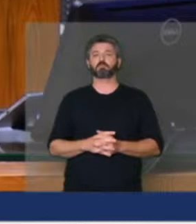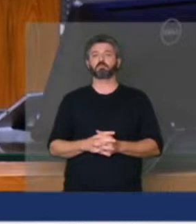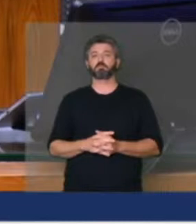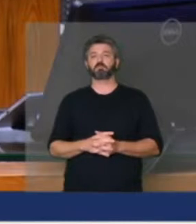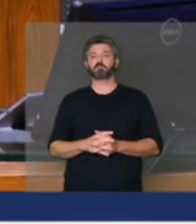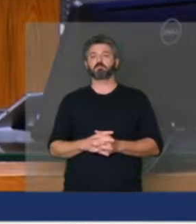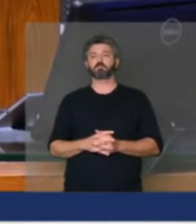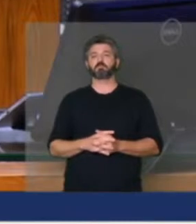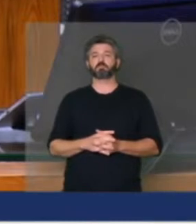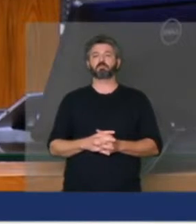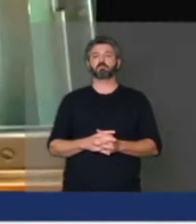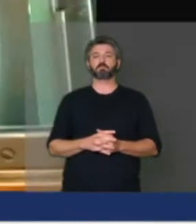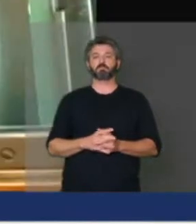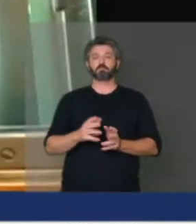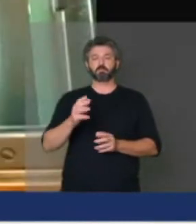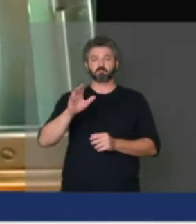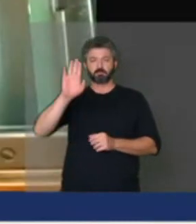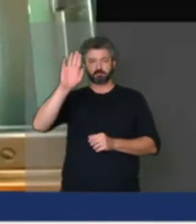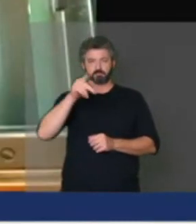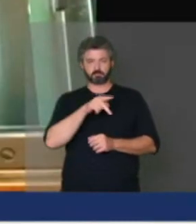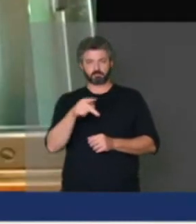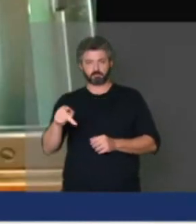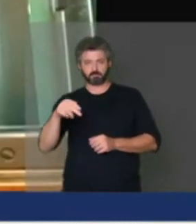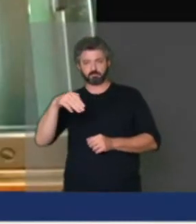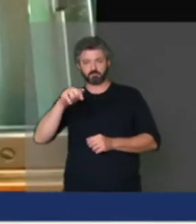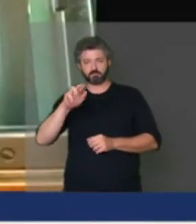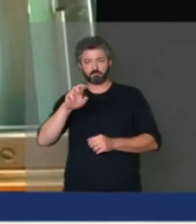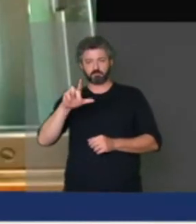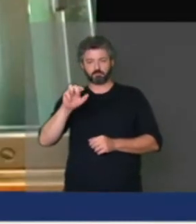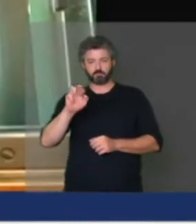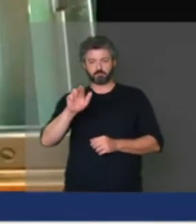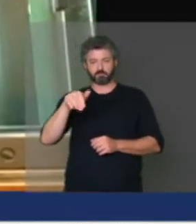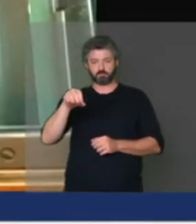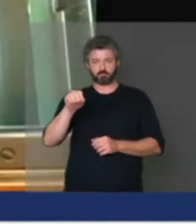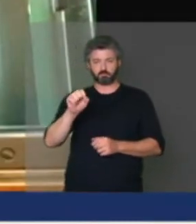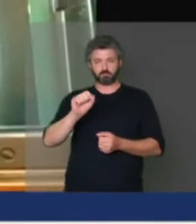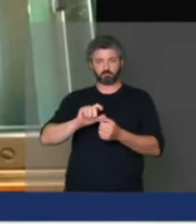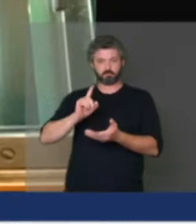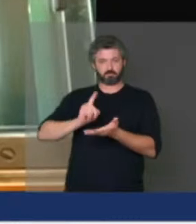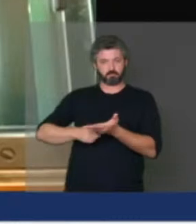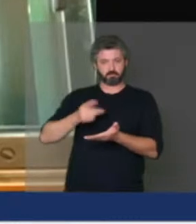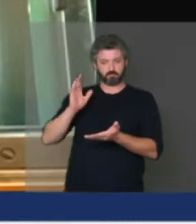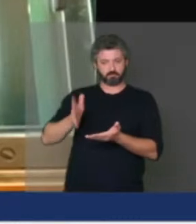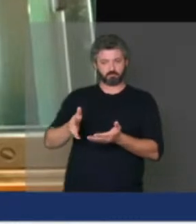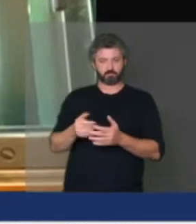ACORDO COM... COM O ACORDO FEITO... [DEPUTADO]: O PL CAMINHA NÃO. [PRESIDENTE]: OK, PL NÃO.